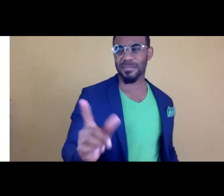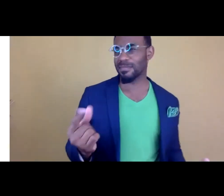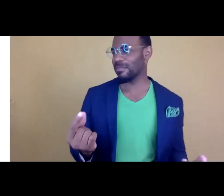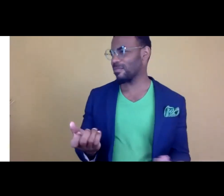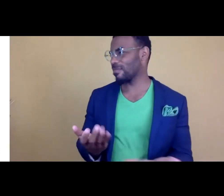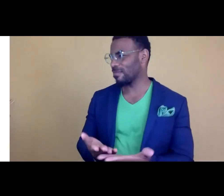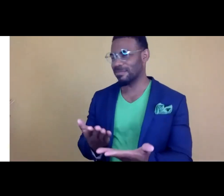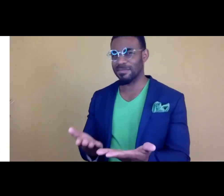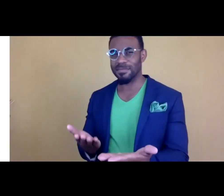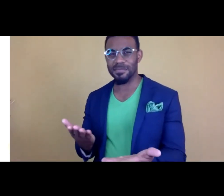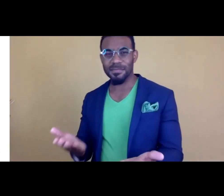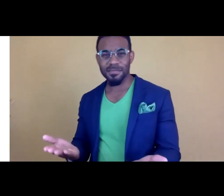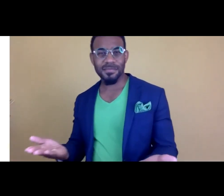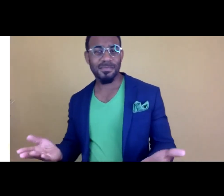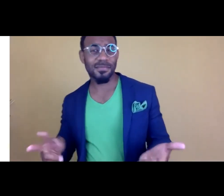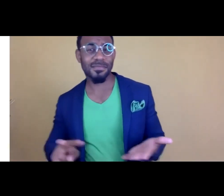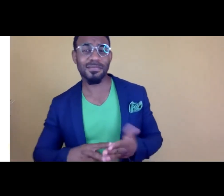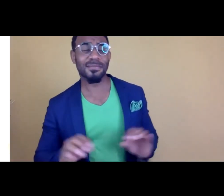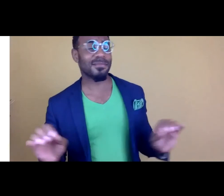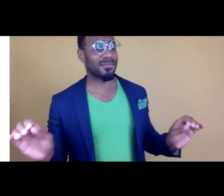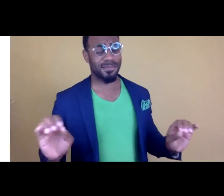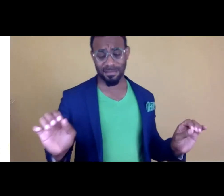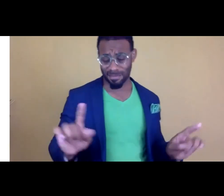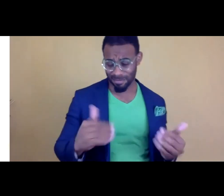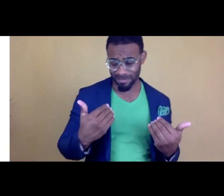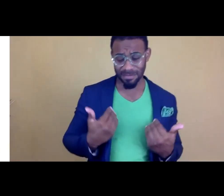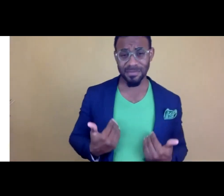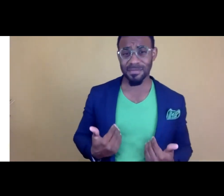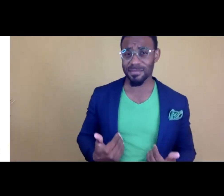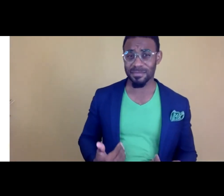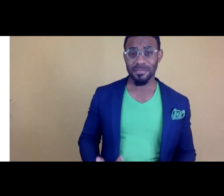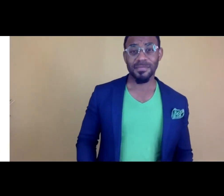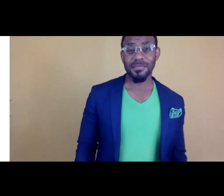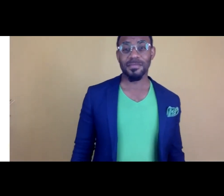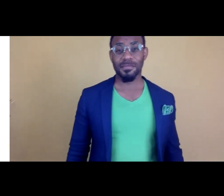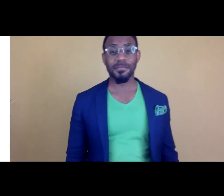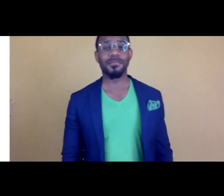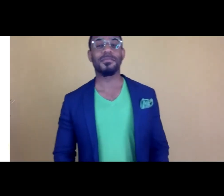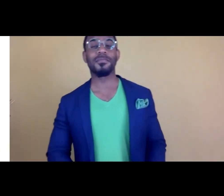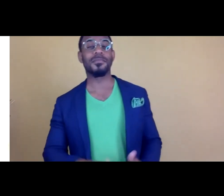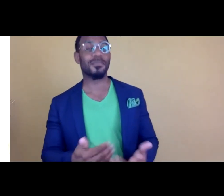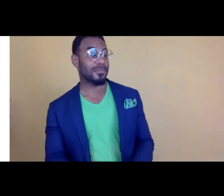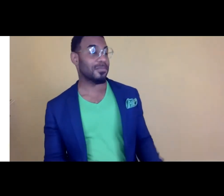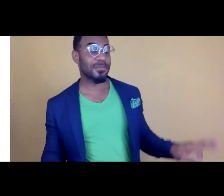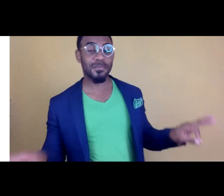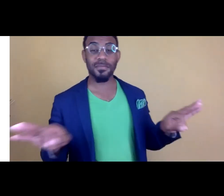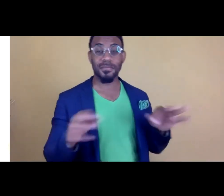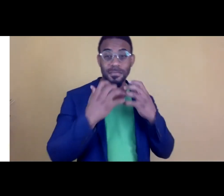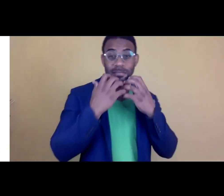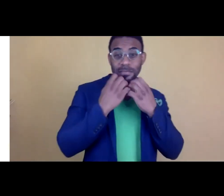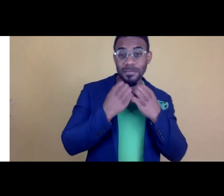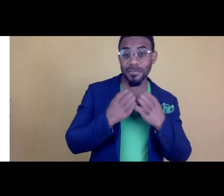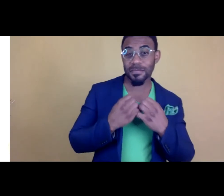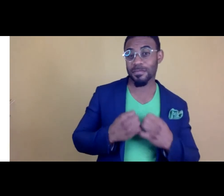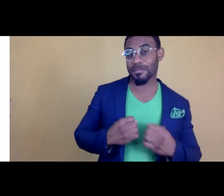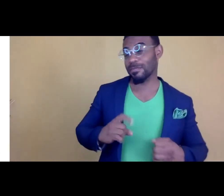No me importan las cosas materiales.